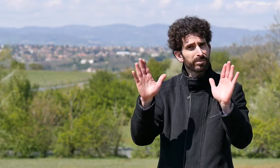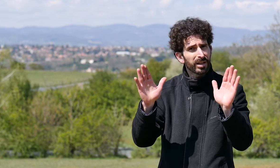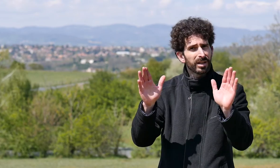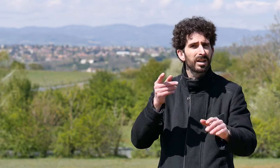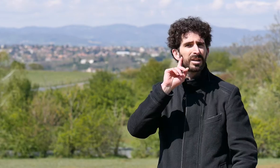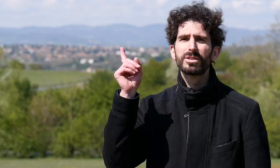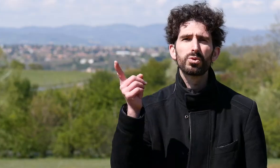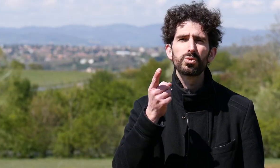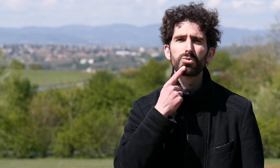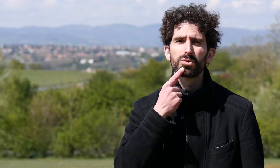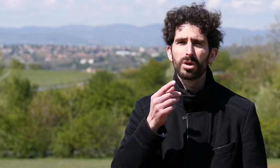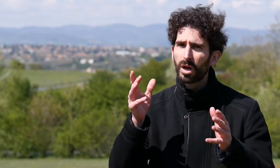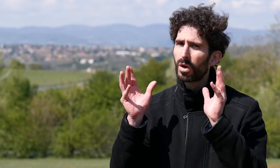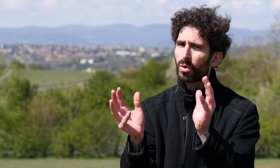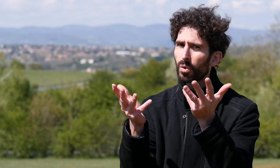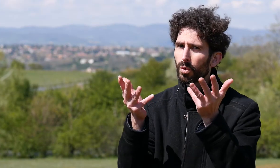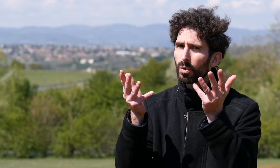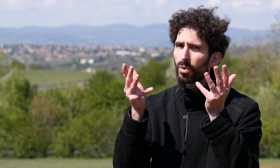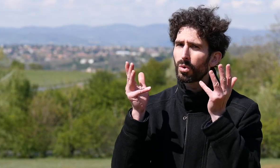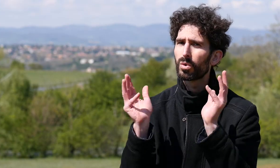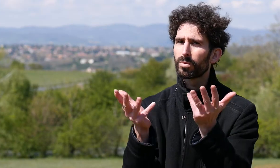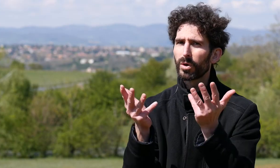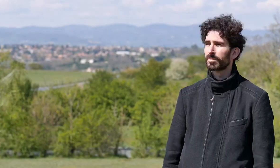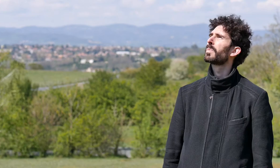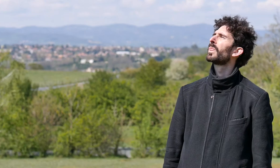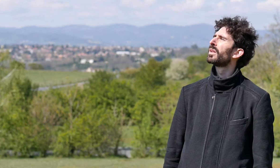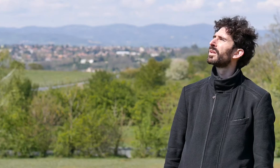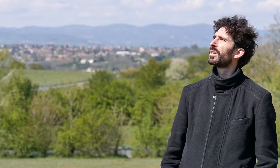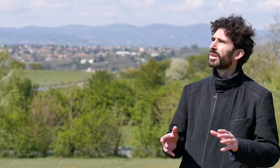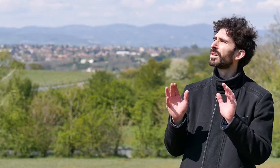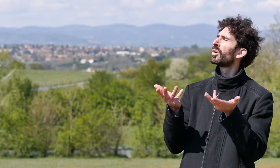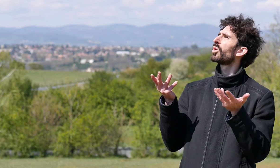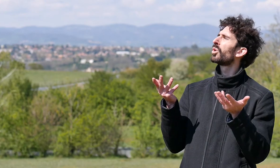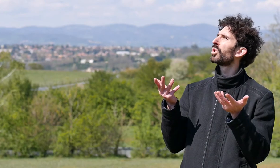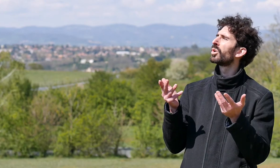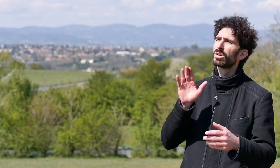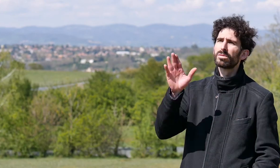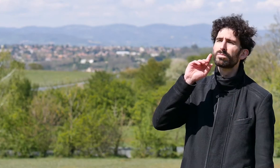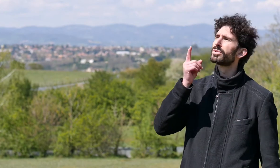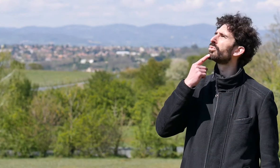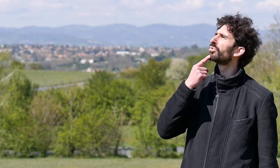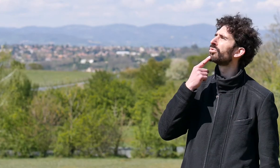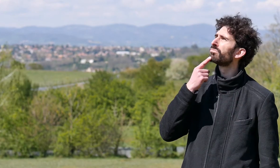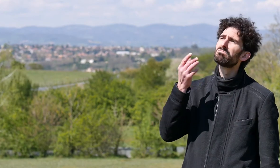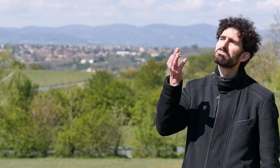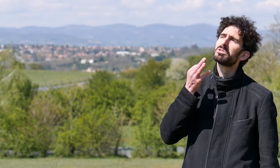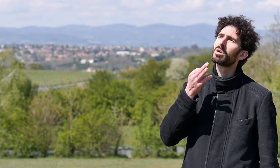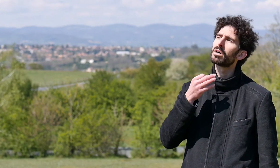Mais les sourds, c'est comment ? Alors, pour les sourds, dis-moi.